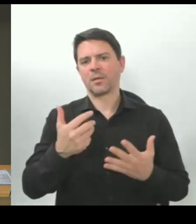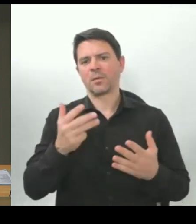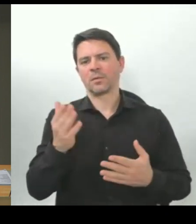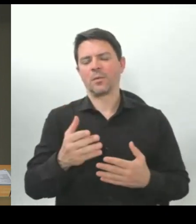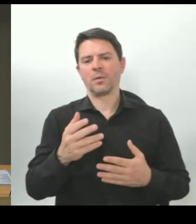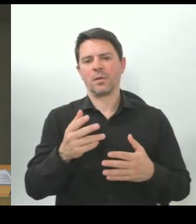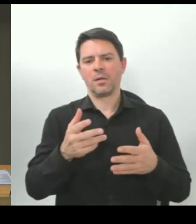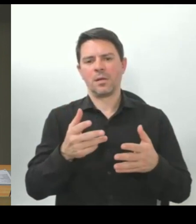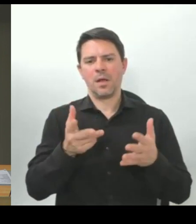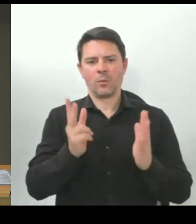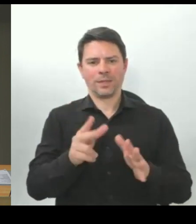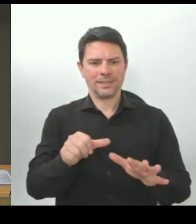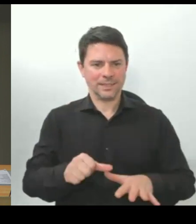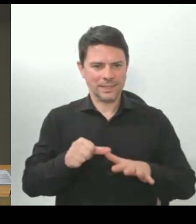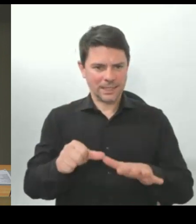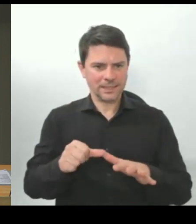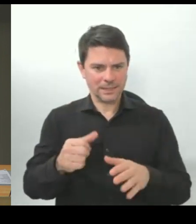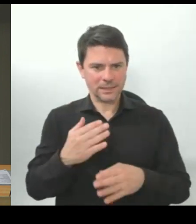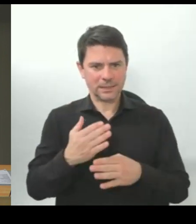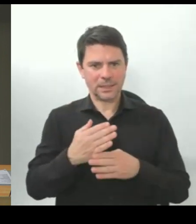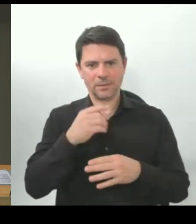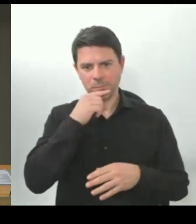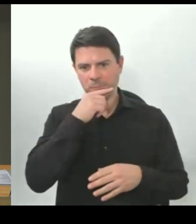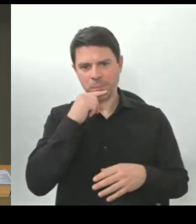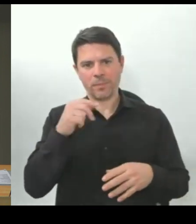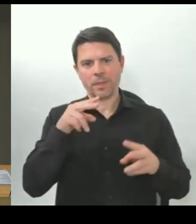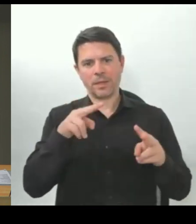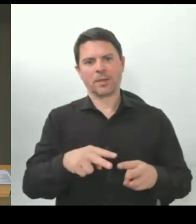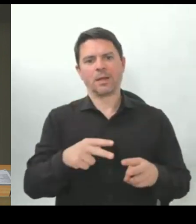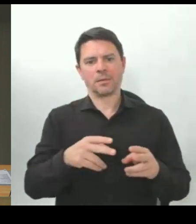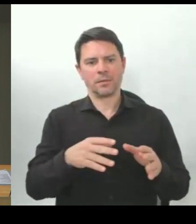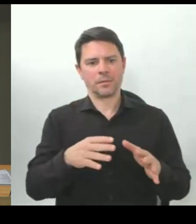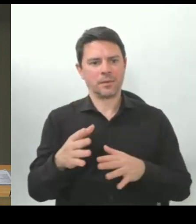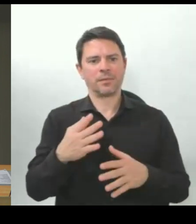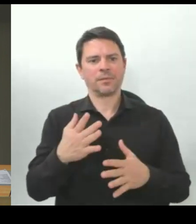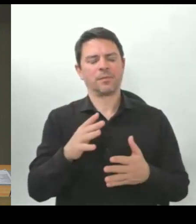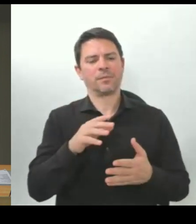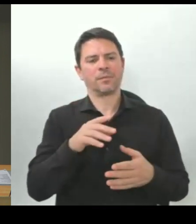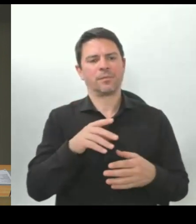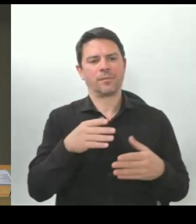Dementsprechend wird verfahren. Im Übrigen hat das Haus von den vorgelegten Rechtsverordnungen hiermit Kenntnis genommen.